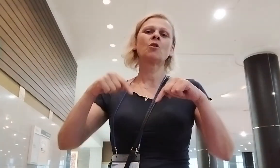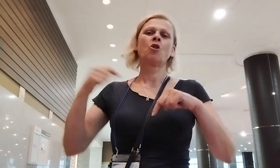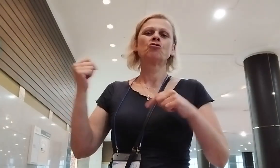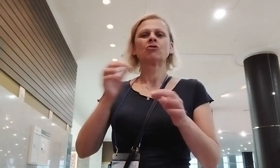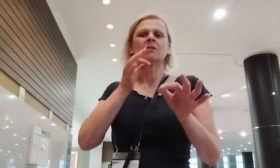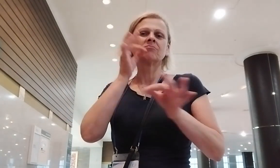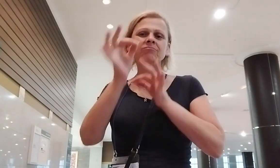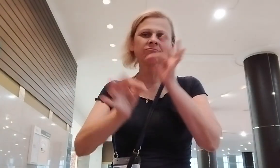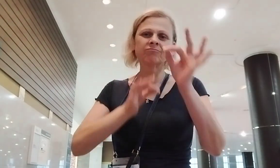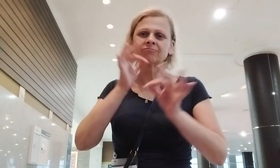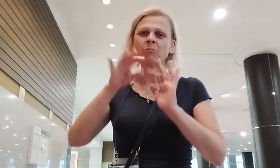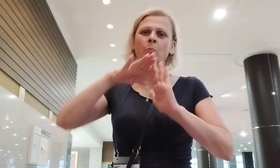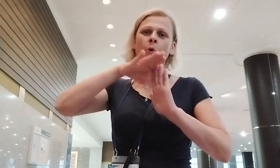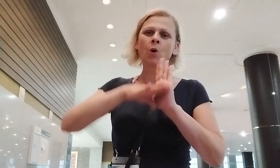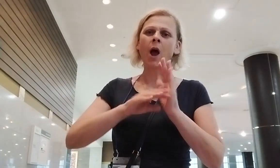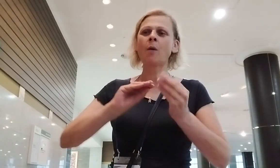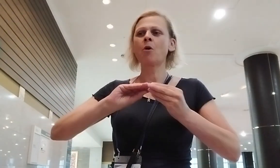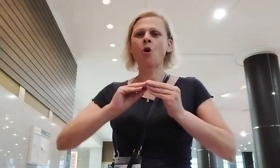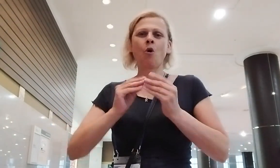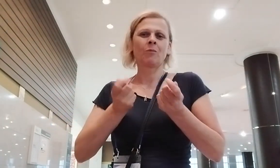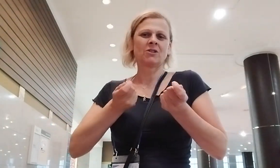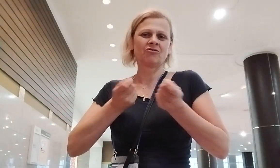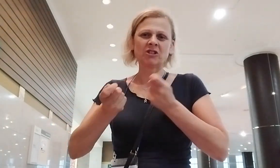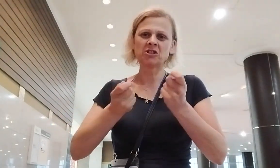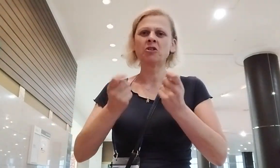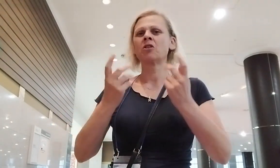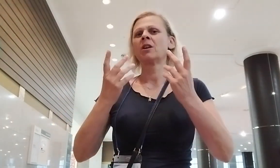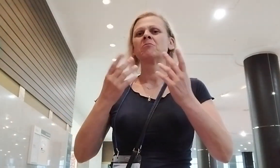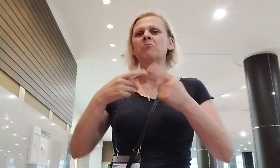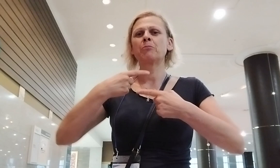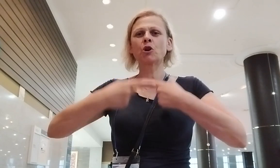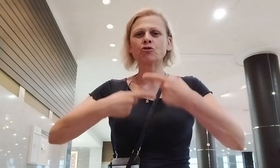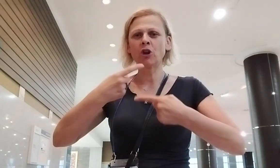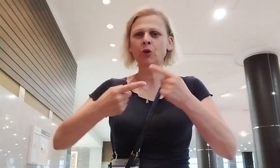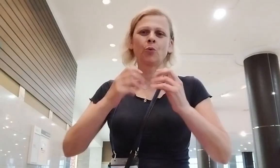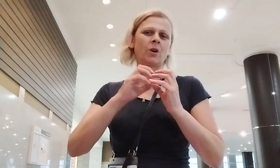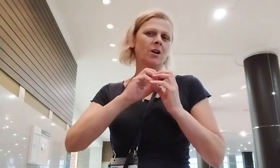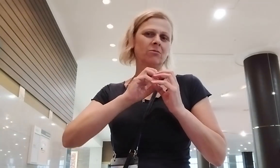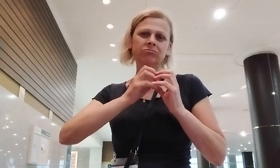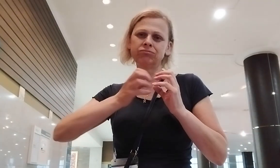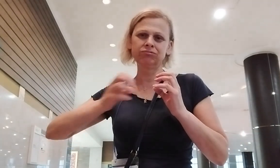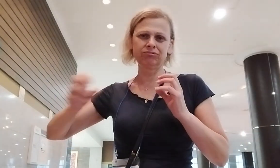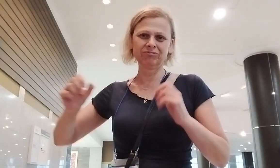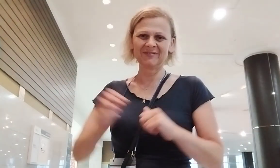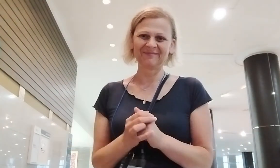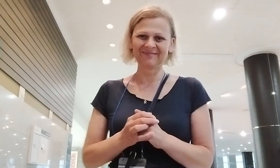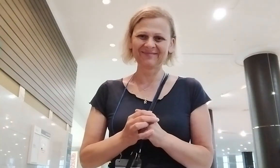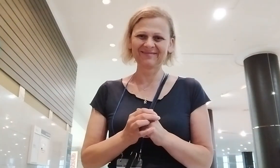Oggi spiegano il programma, la gestione, la procedura dell'Assemblea e altro.